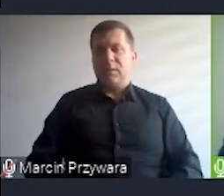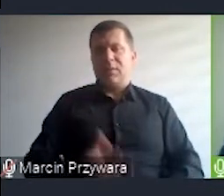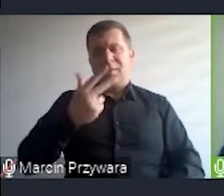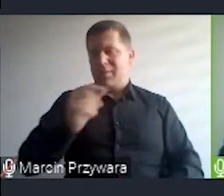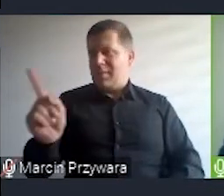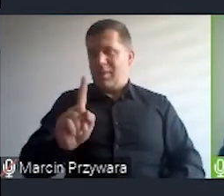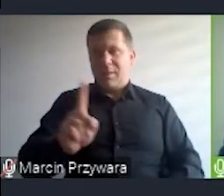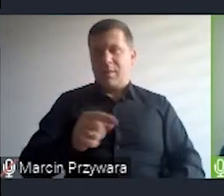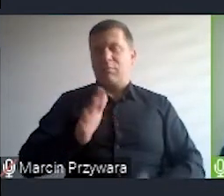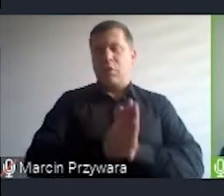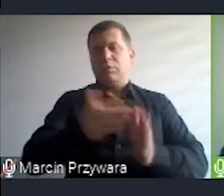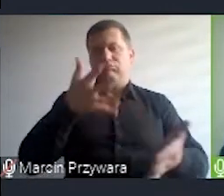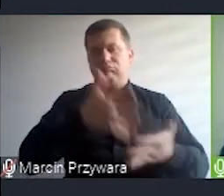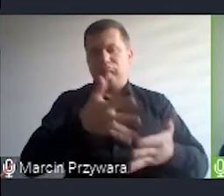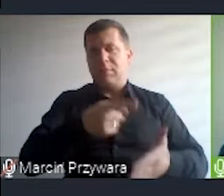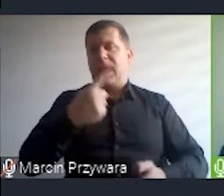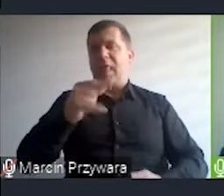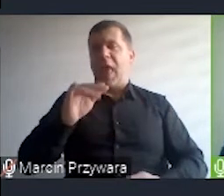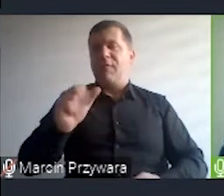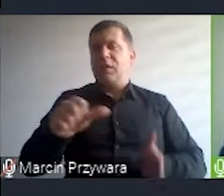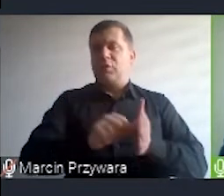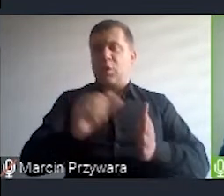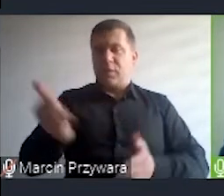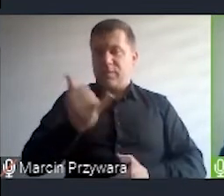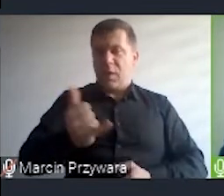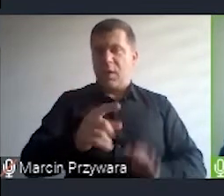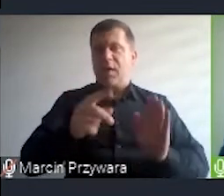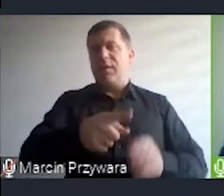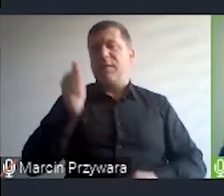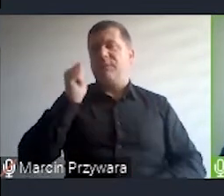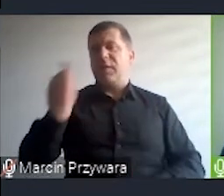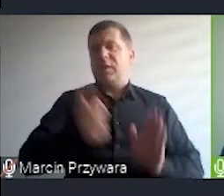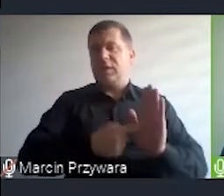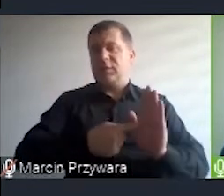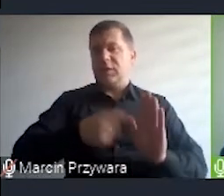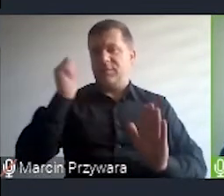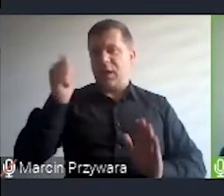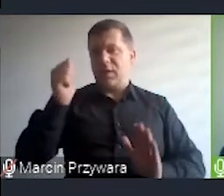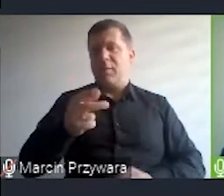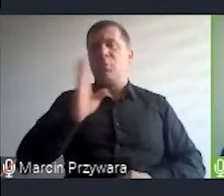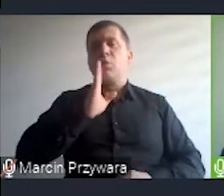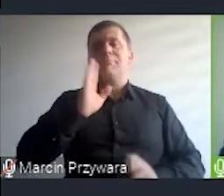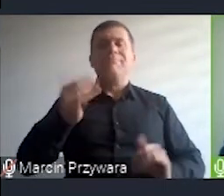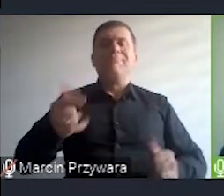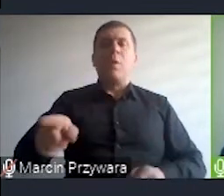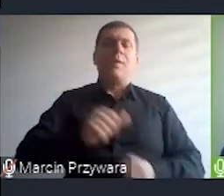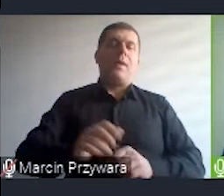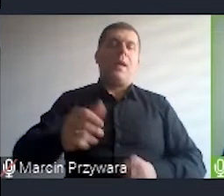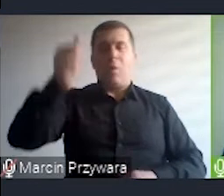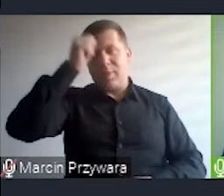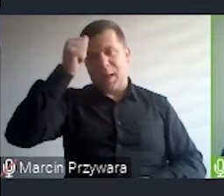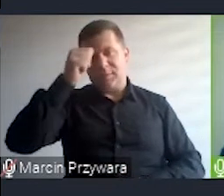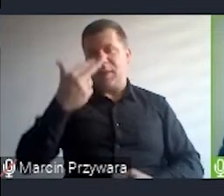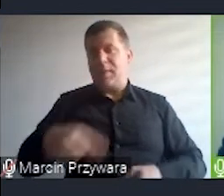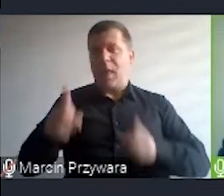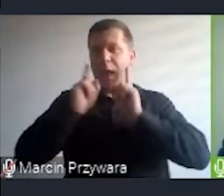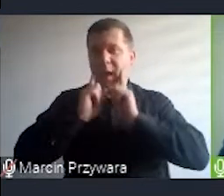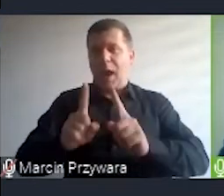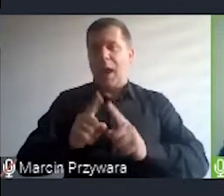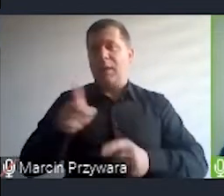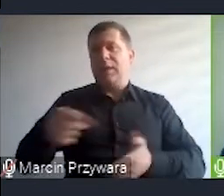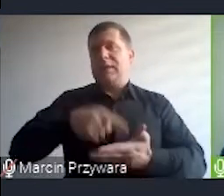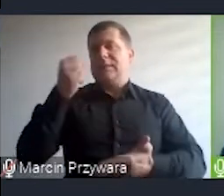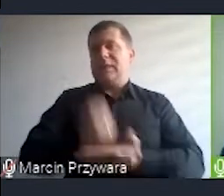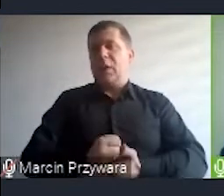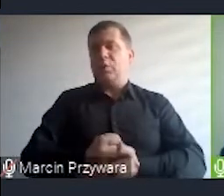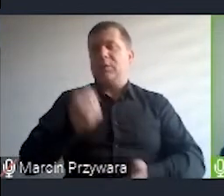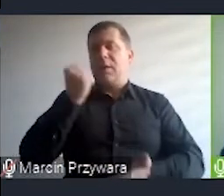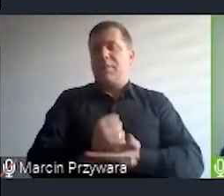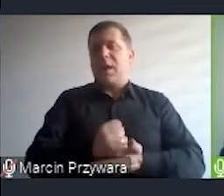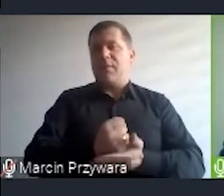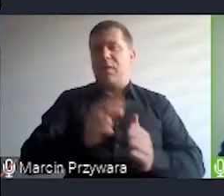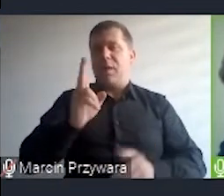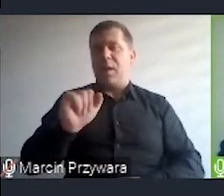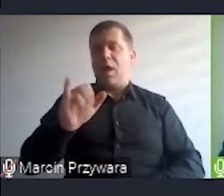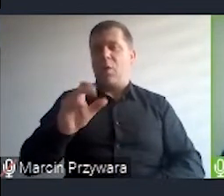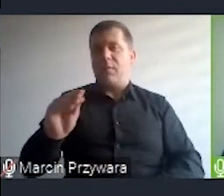Traktujcie proszę definicji środka trwałego z wytycznych kwalifikowalności jako nazwę, nie realny status w prawie krajowym,